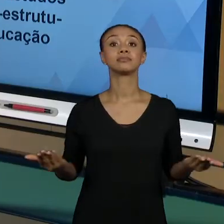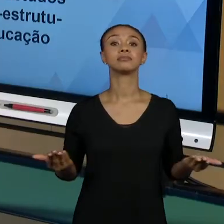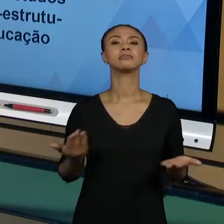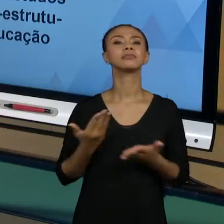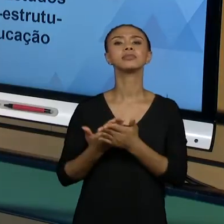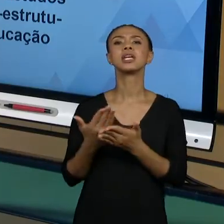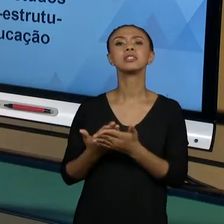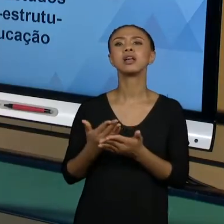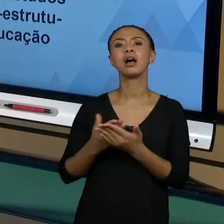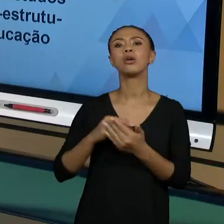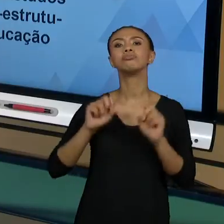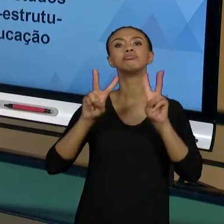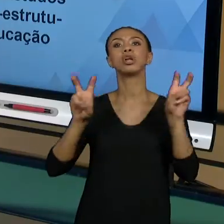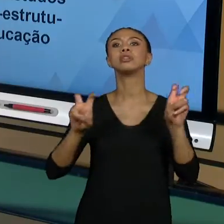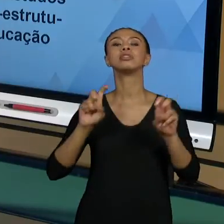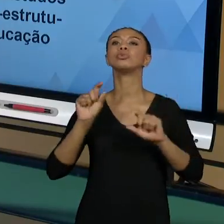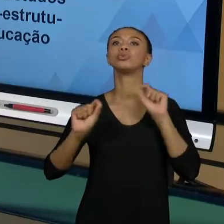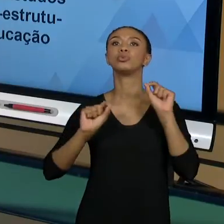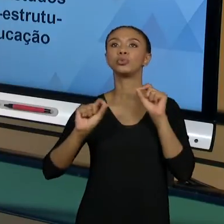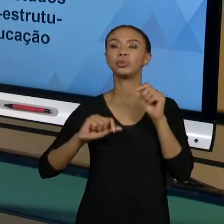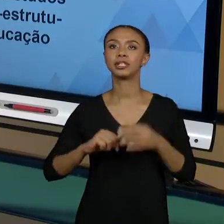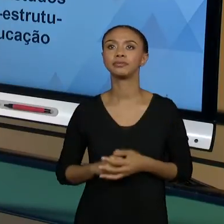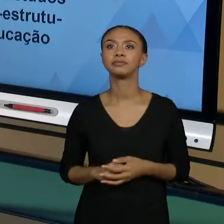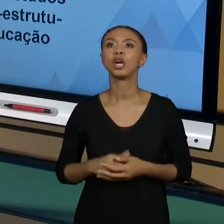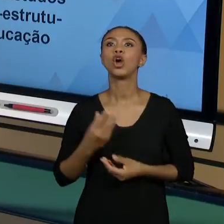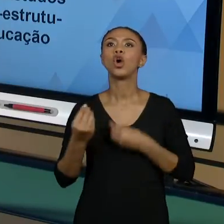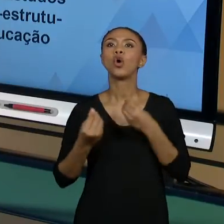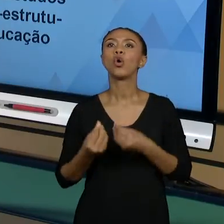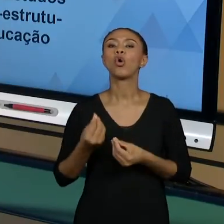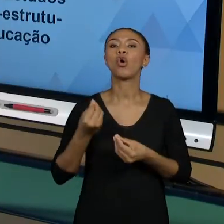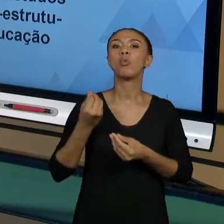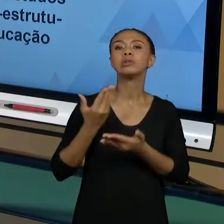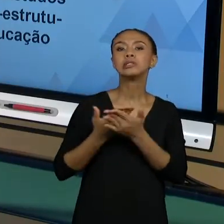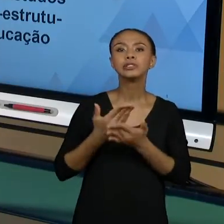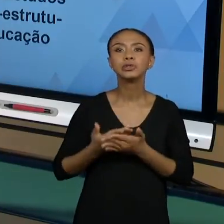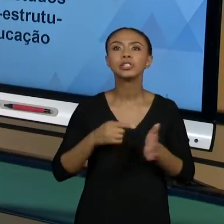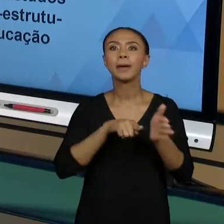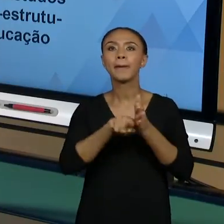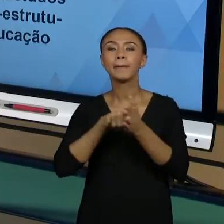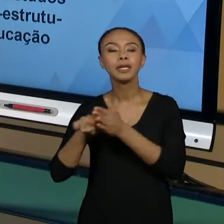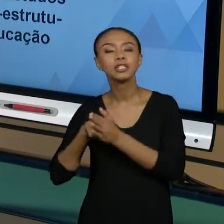COMO TEMA "AS CONTRIBUIÇÕES DOS ESTUDOS CULTURAIS E DO PÓS-ESTRUTURALISMO PARA EDUCAÇÃO FÍSICA